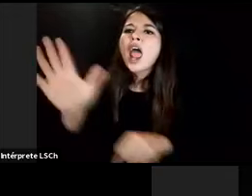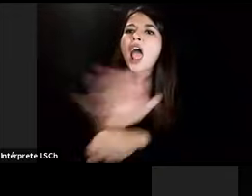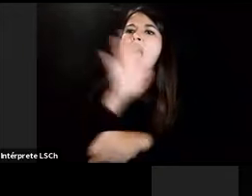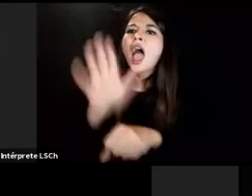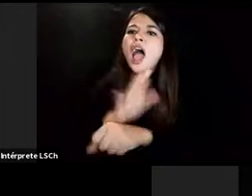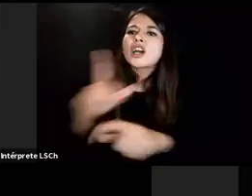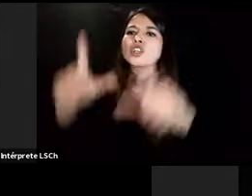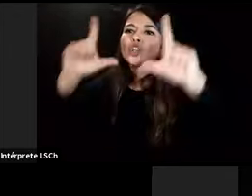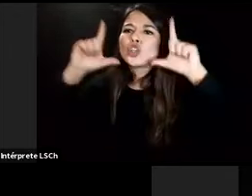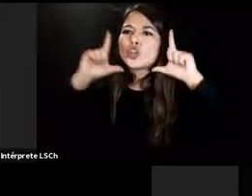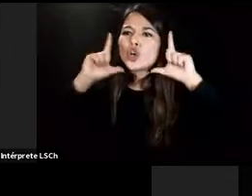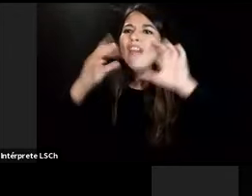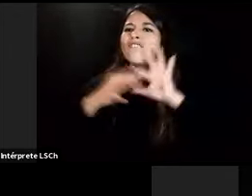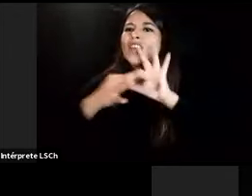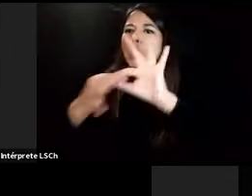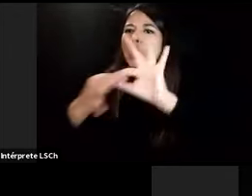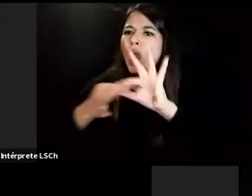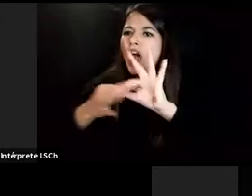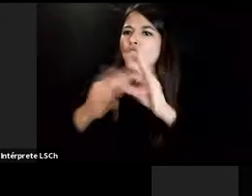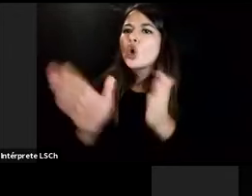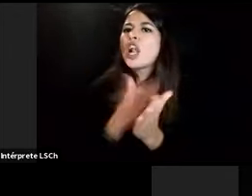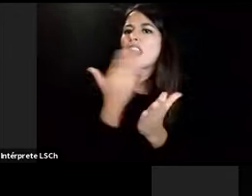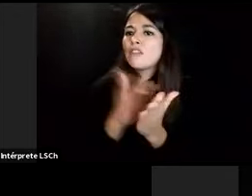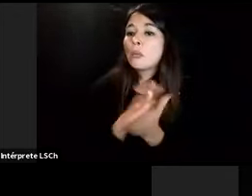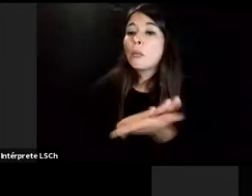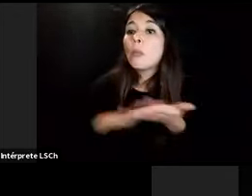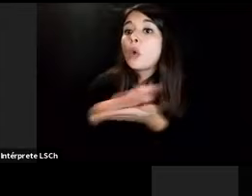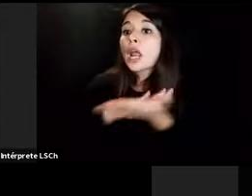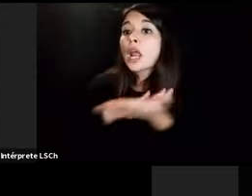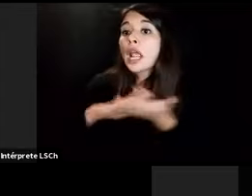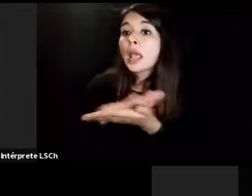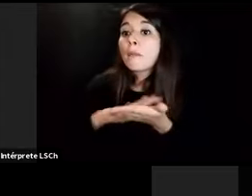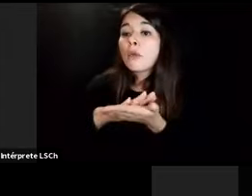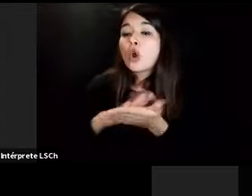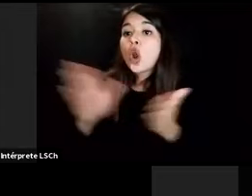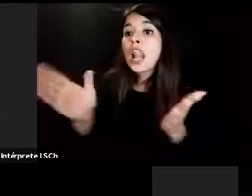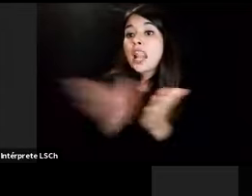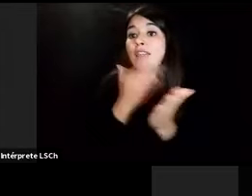cuestión, entonces por ejemplo, el libro lolita de Vladimir Nabokov, la última